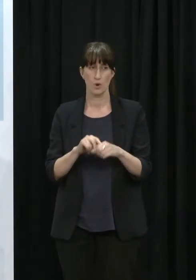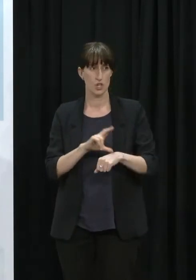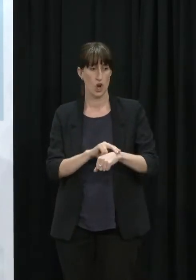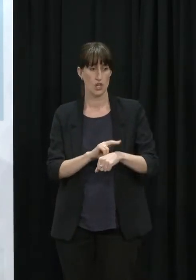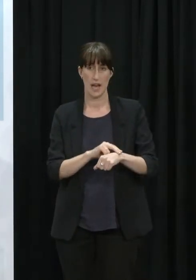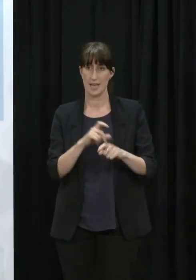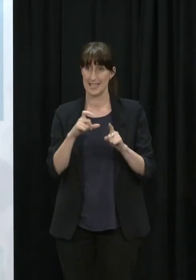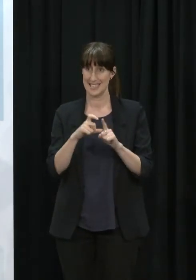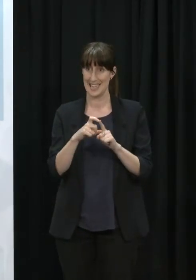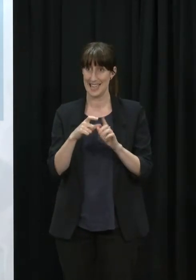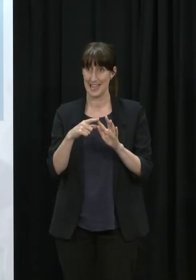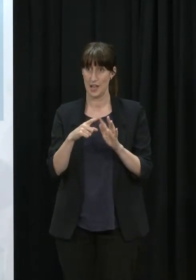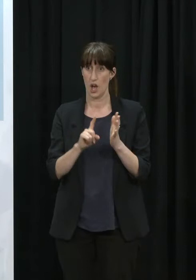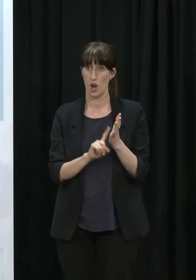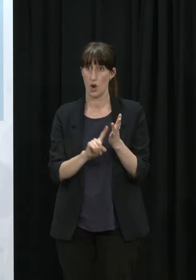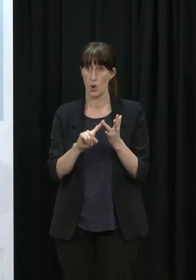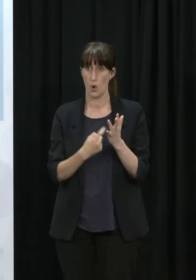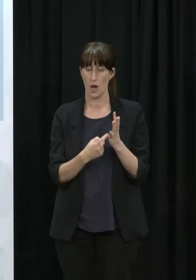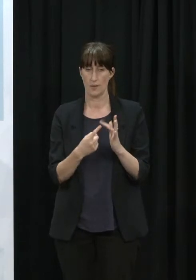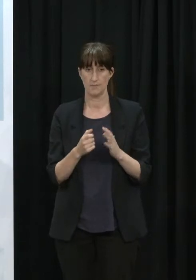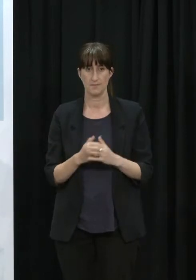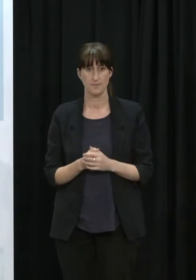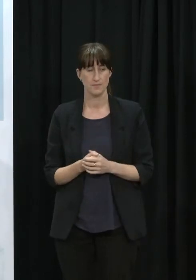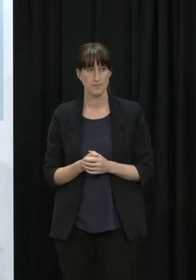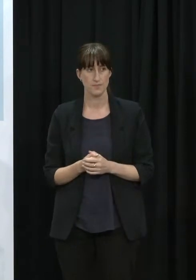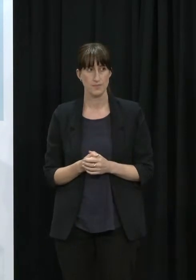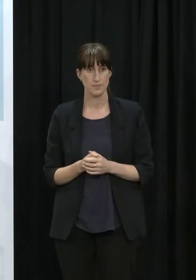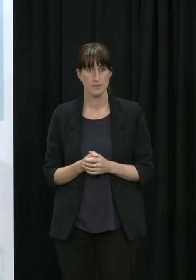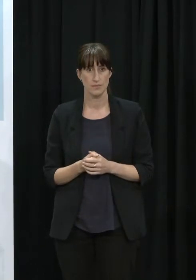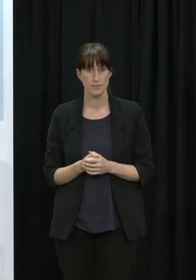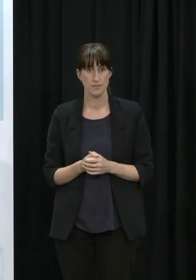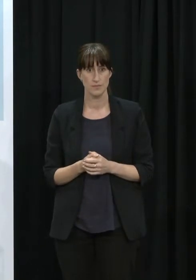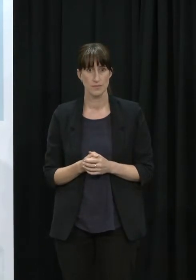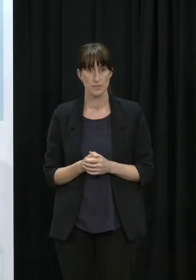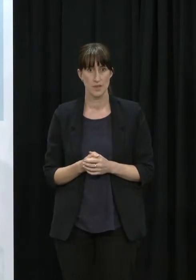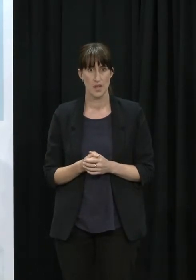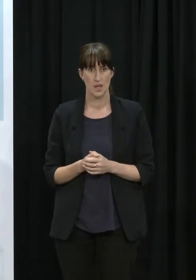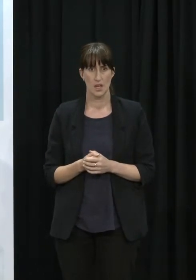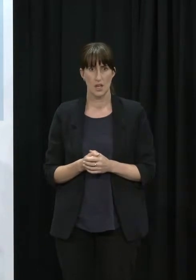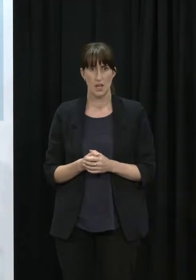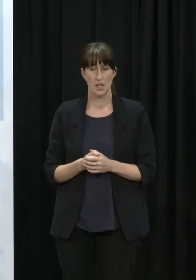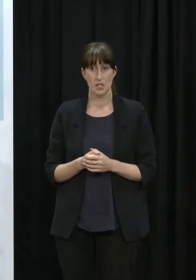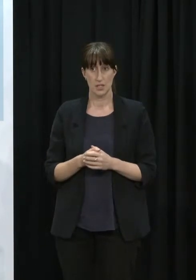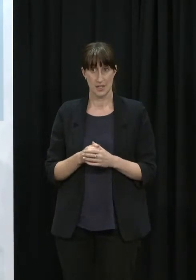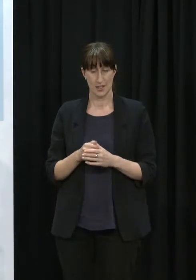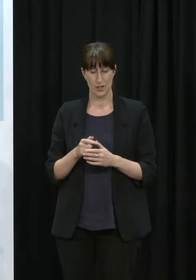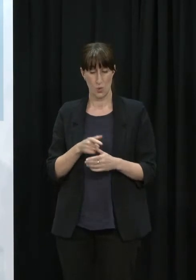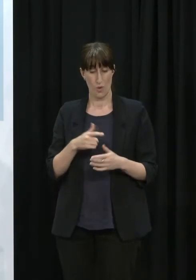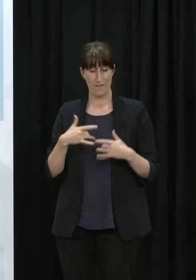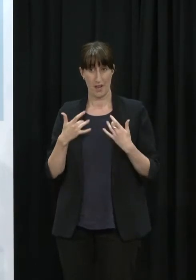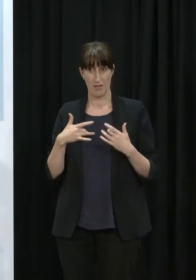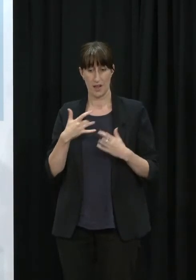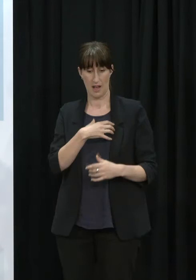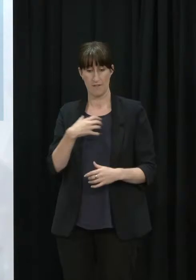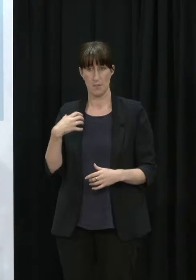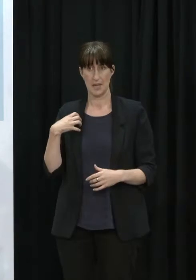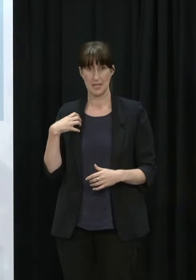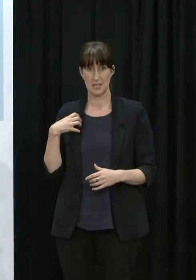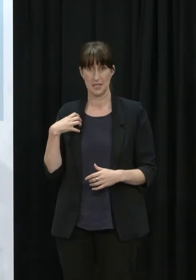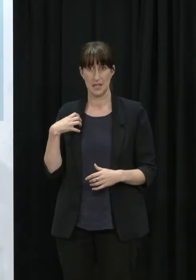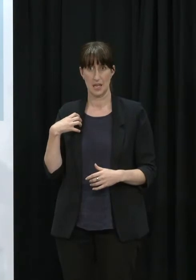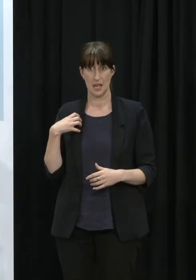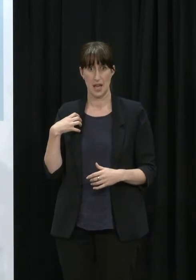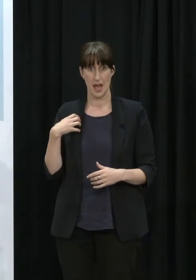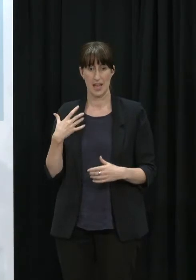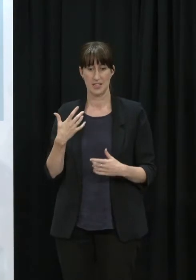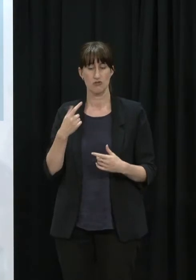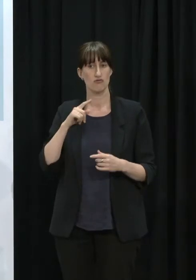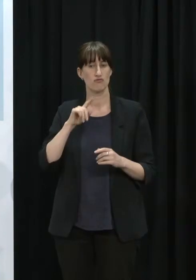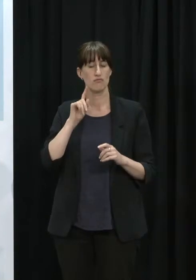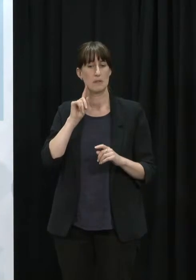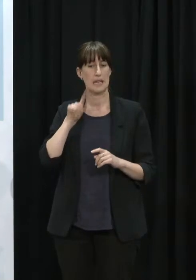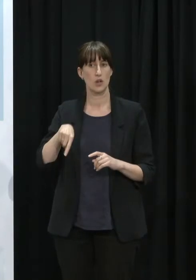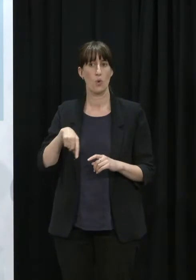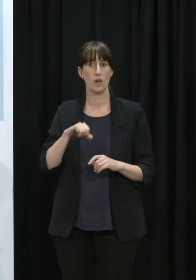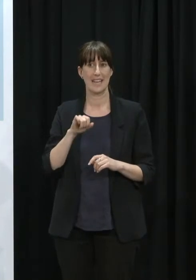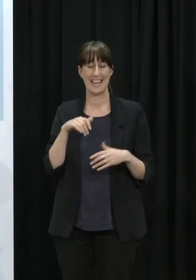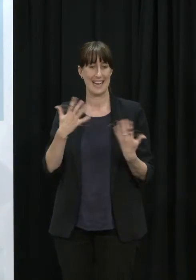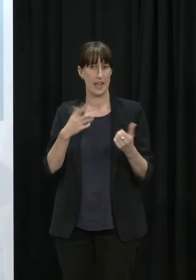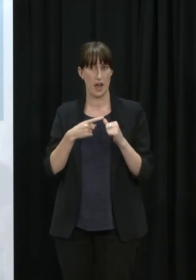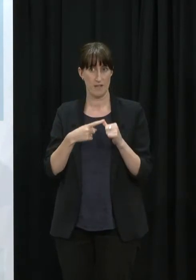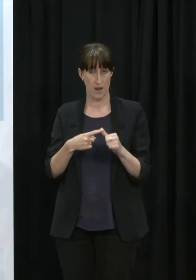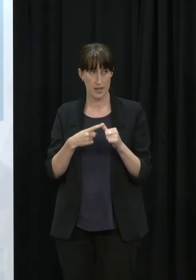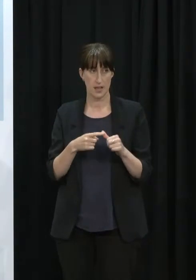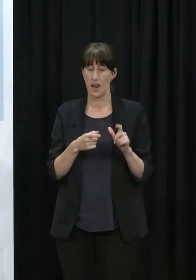He patai mo Dr Delor. Kua